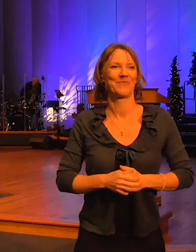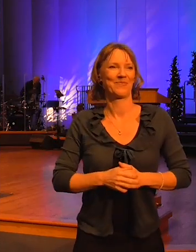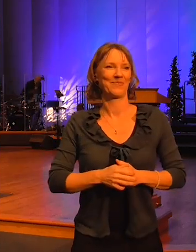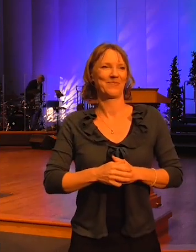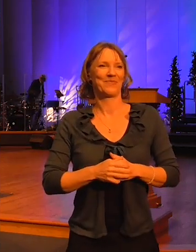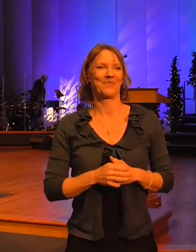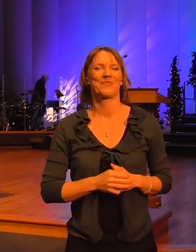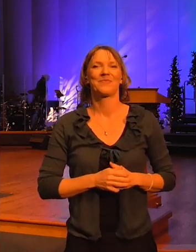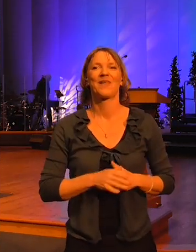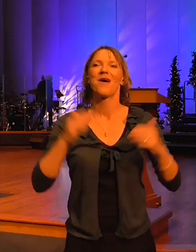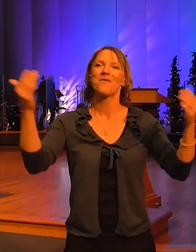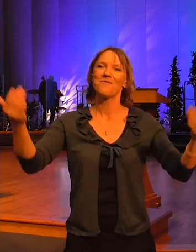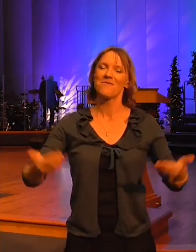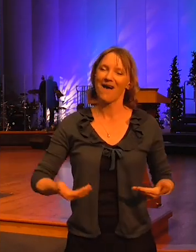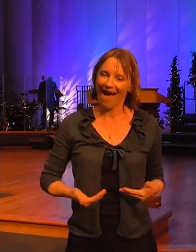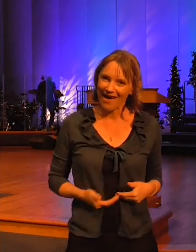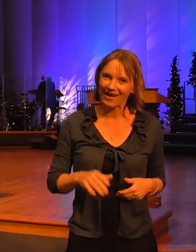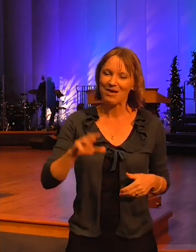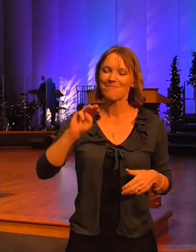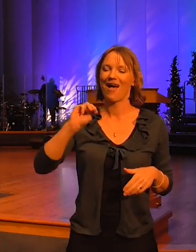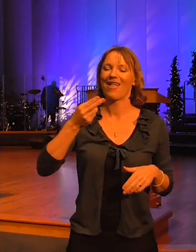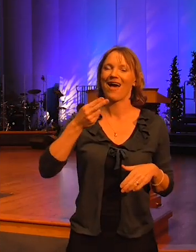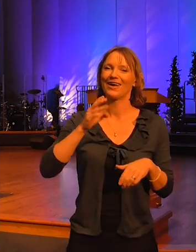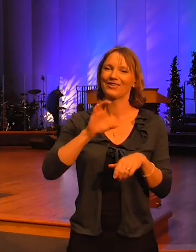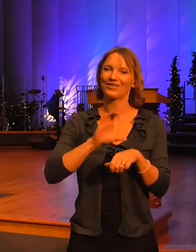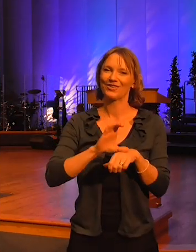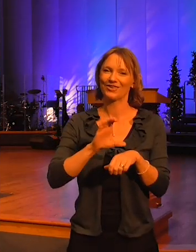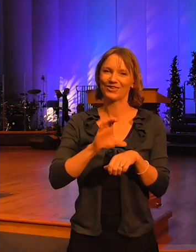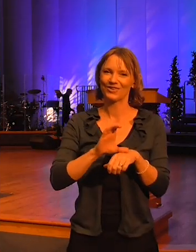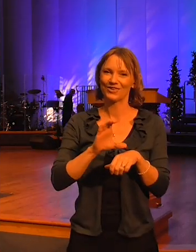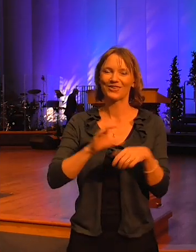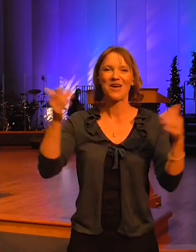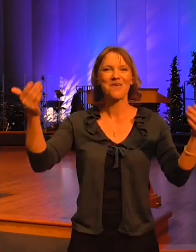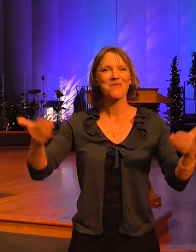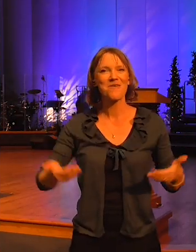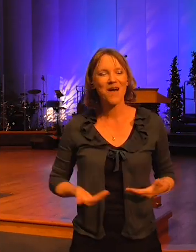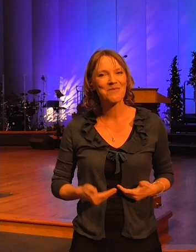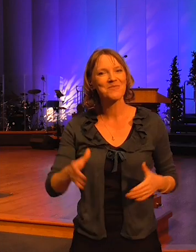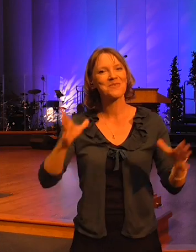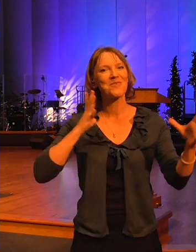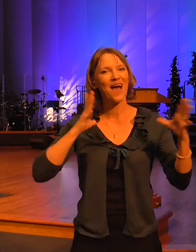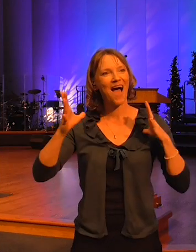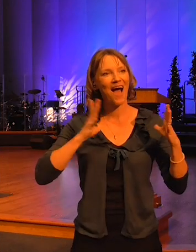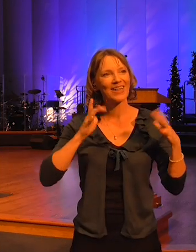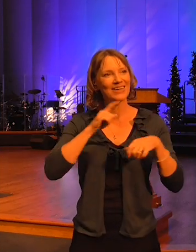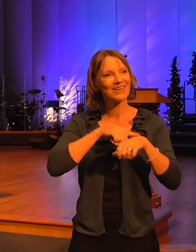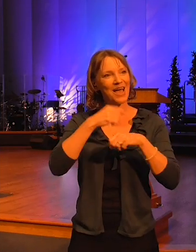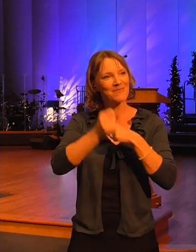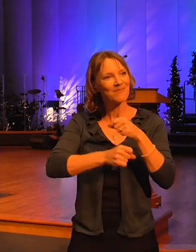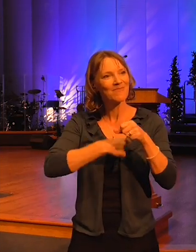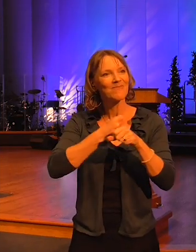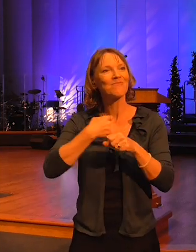bienvenidos a uh Mile High Church bienvenidos a la temporada navideña donde reconocemos que